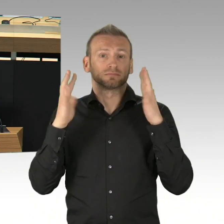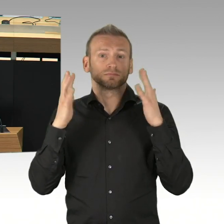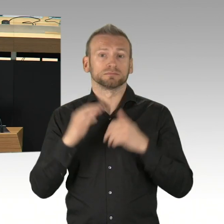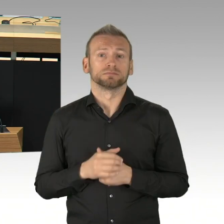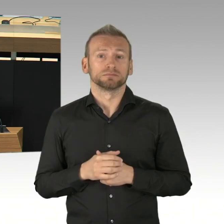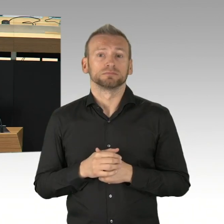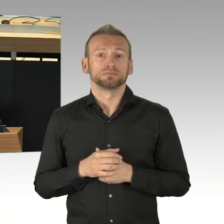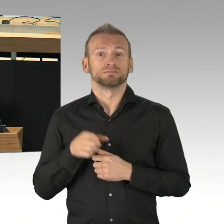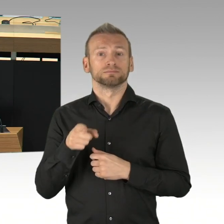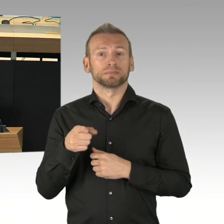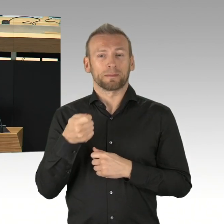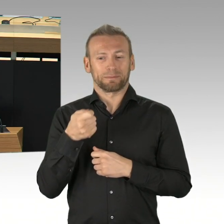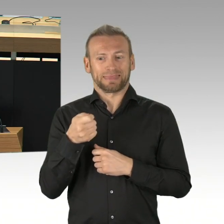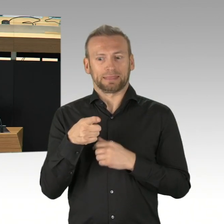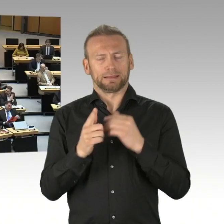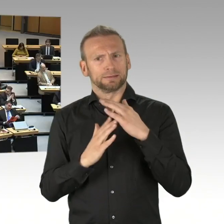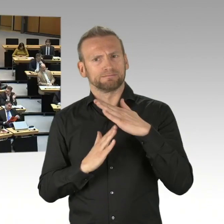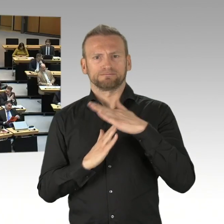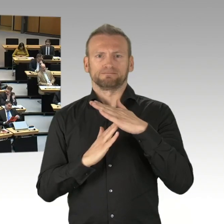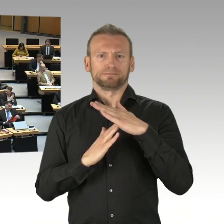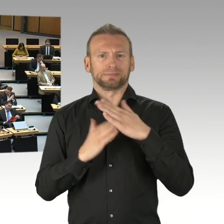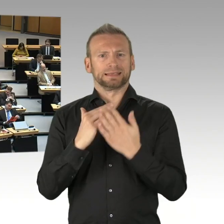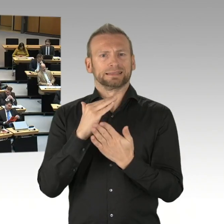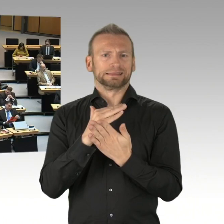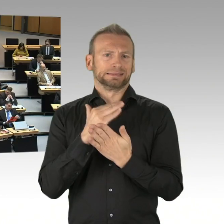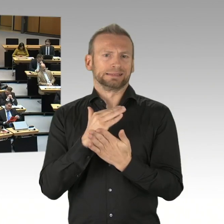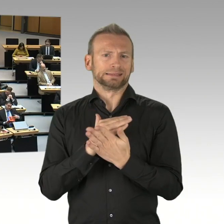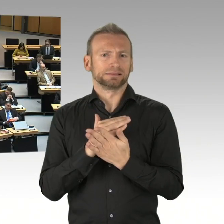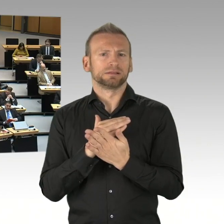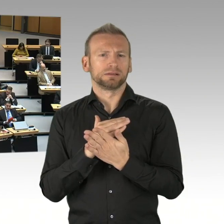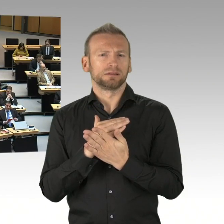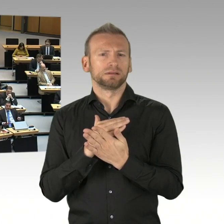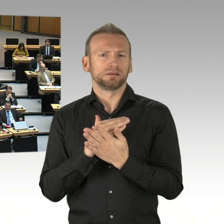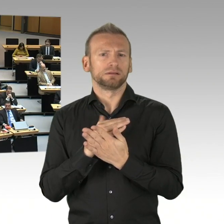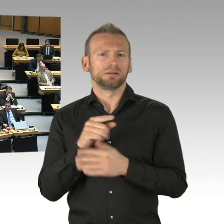(Beifall) Meine Damen und Herren von SPD, Linke und Grüne,